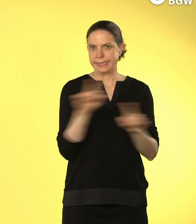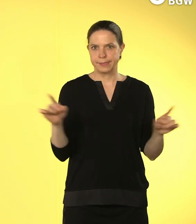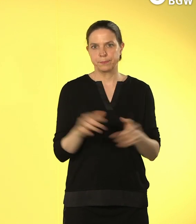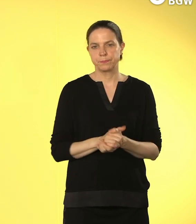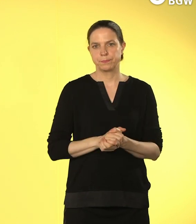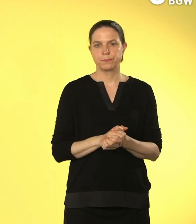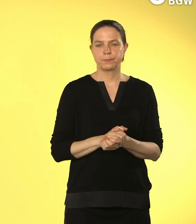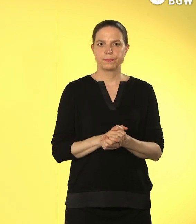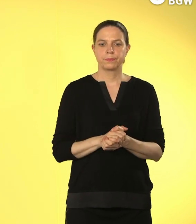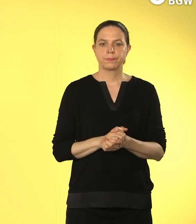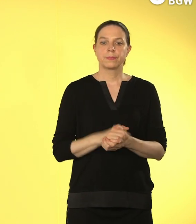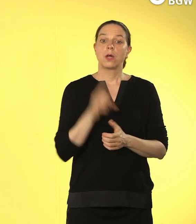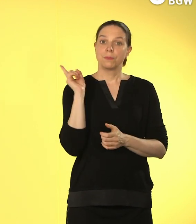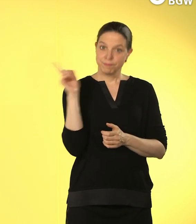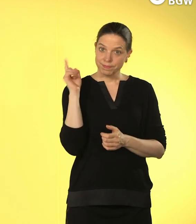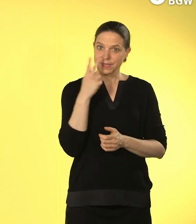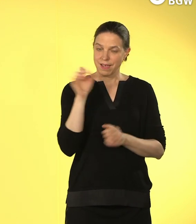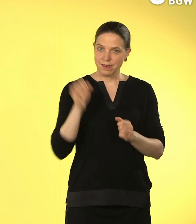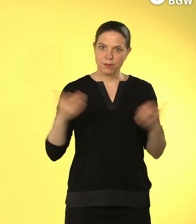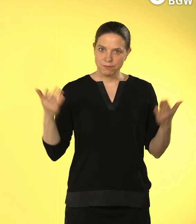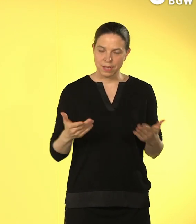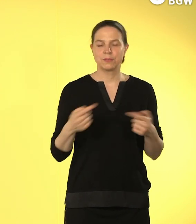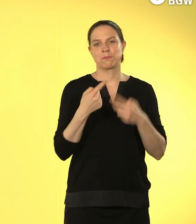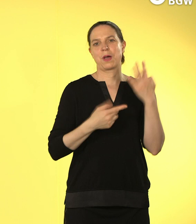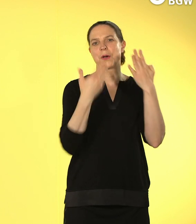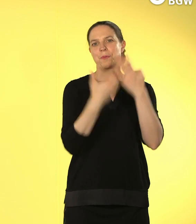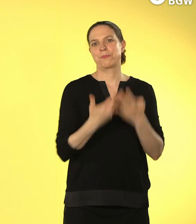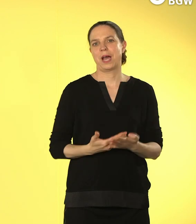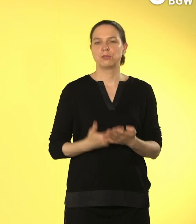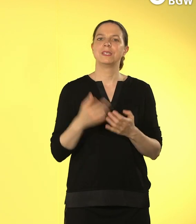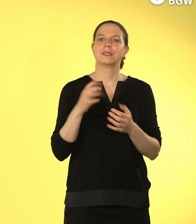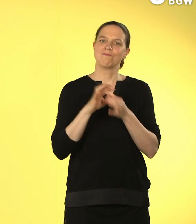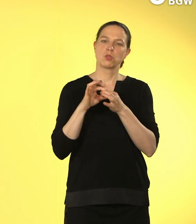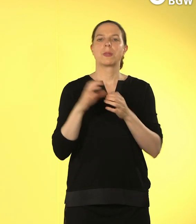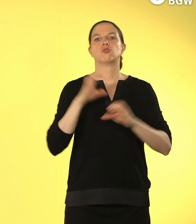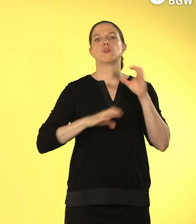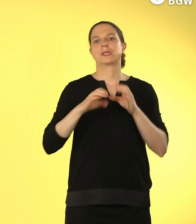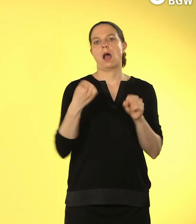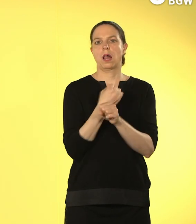Hier sind Beispiele von chemikalien- beständigen Schutzhandschuhen,